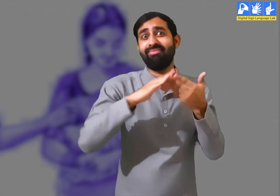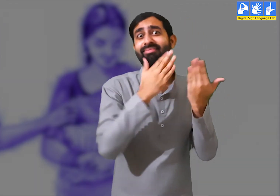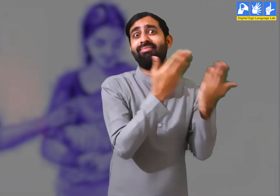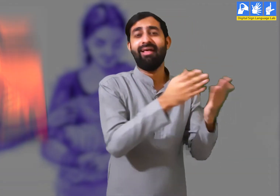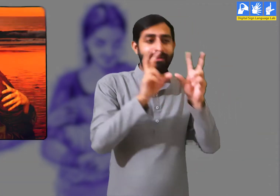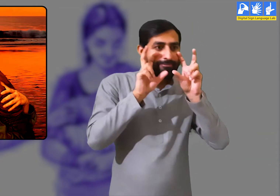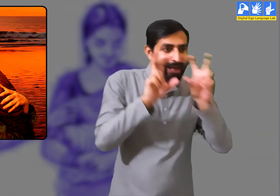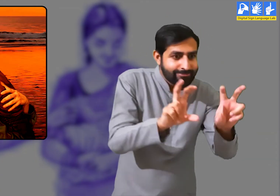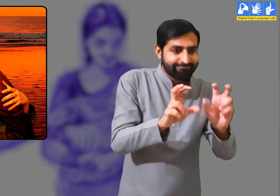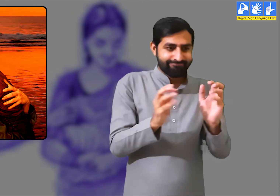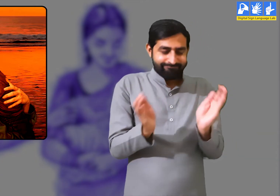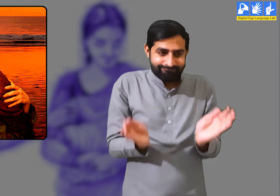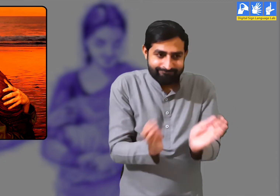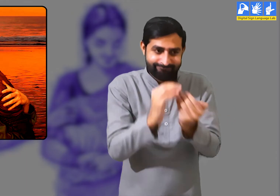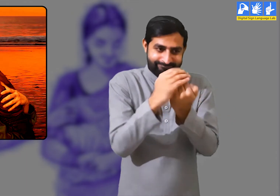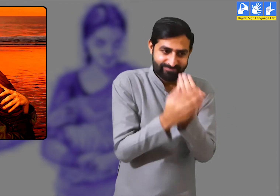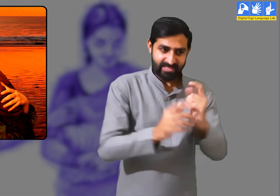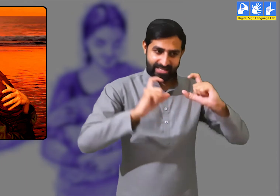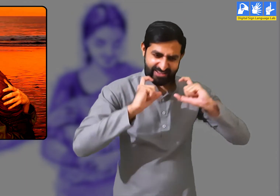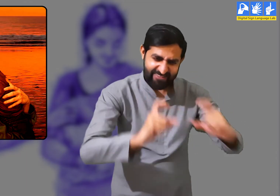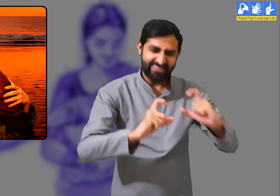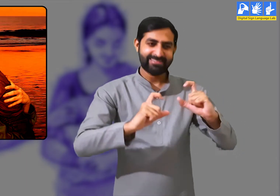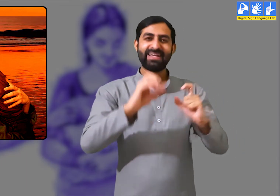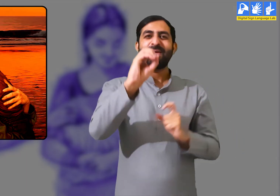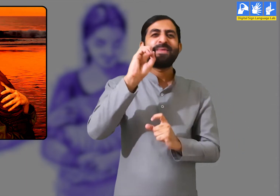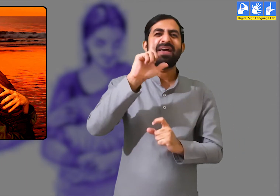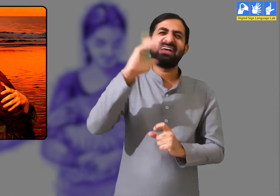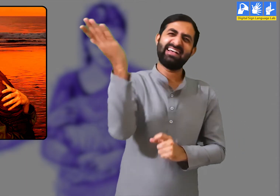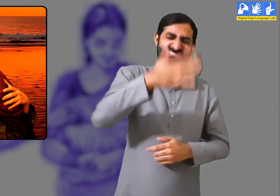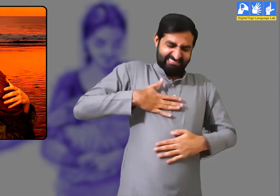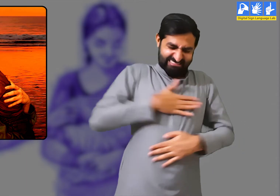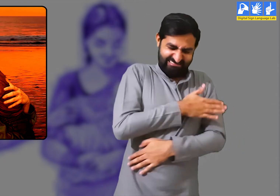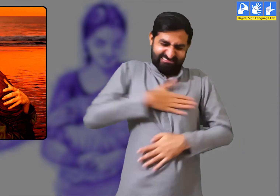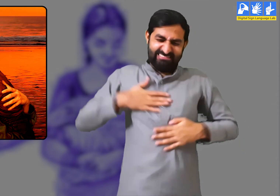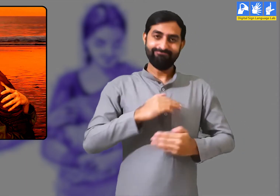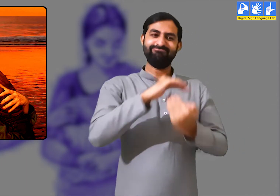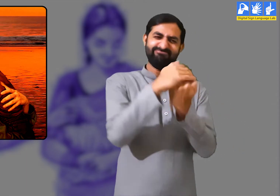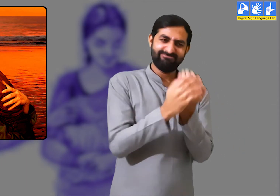वह अपने बच्चे की अच्छी तरह से देखभाल करने में हमेशा लगी रहती।